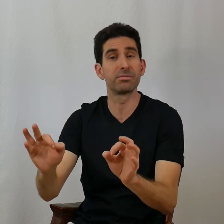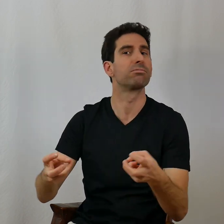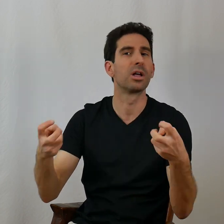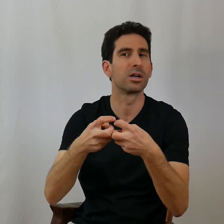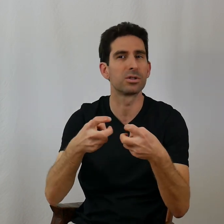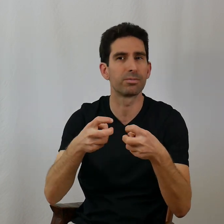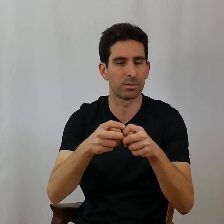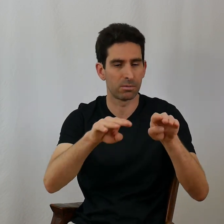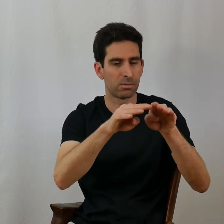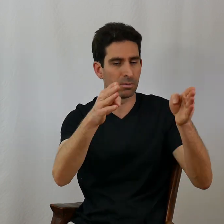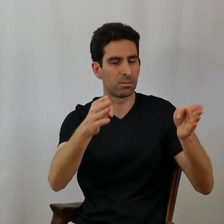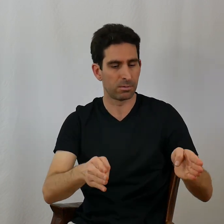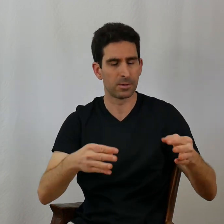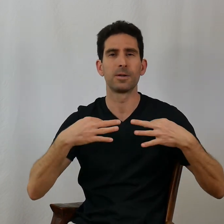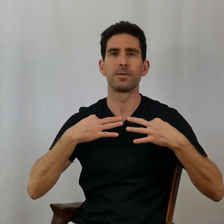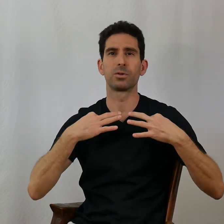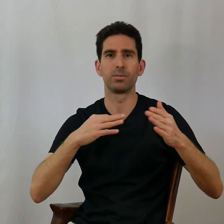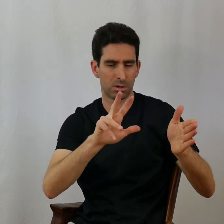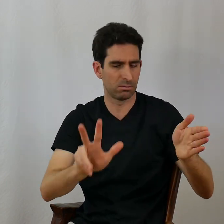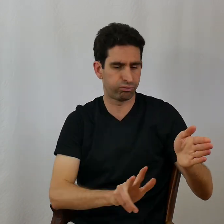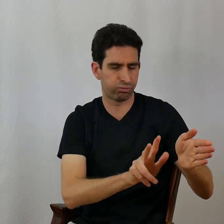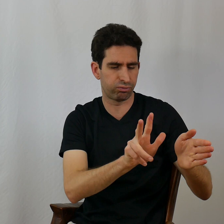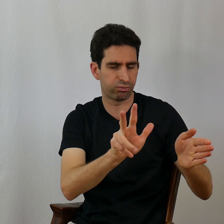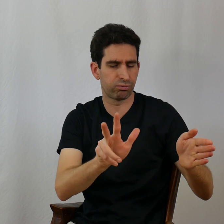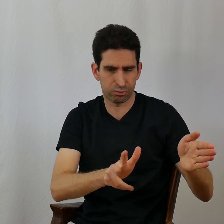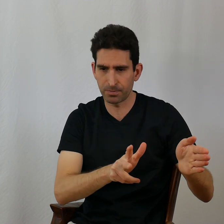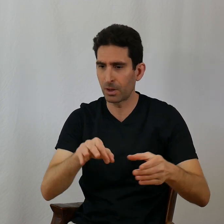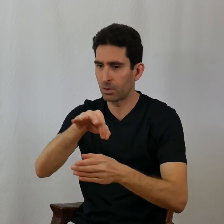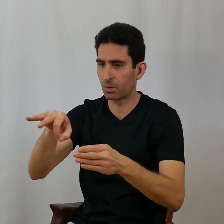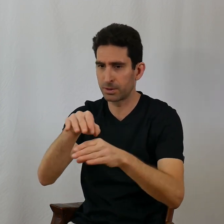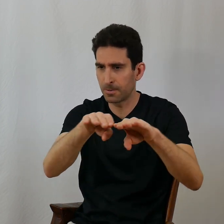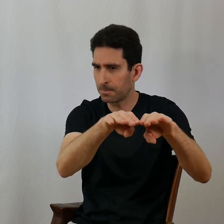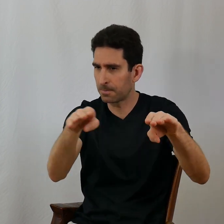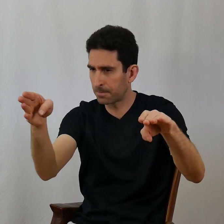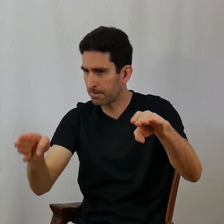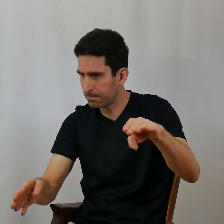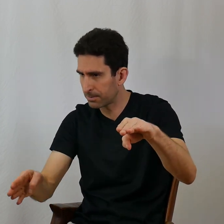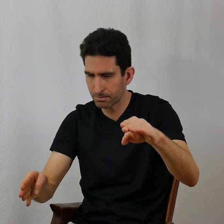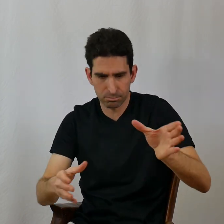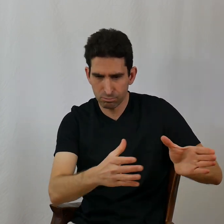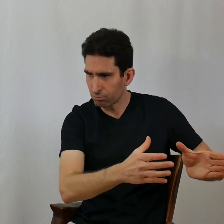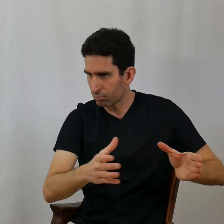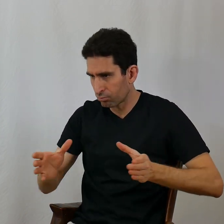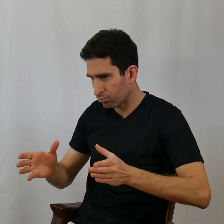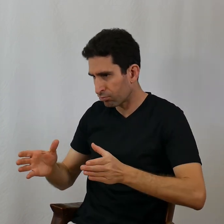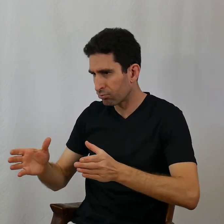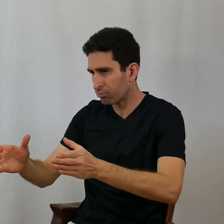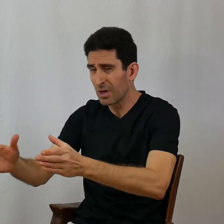Par exemple, un lave-linge à encastrer dans la cuisine, à côté d'un plan de travail.